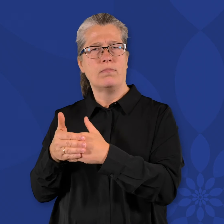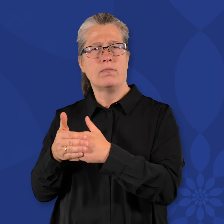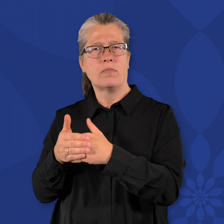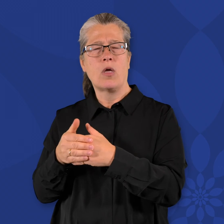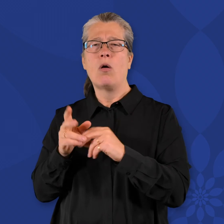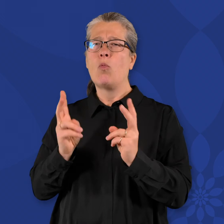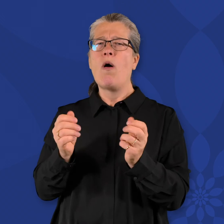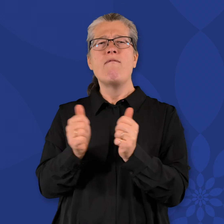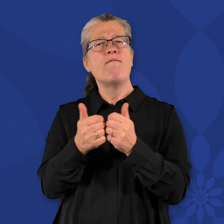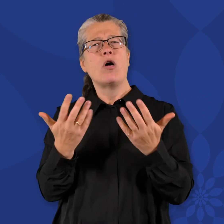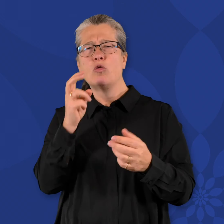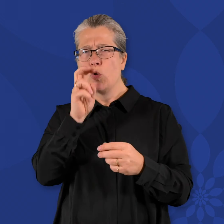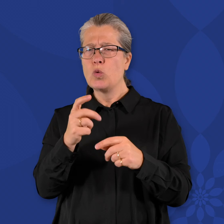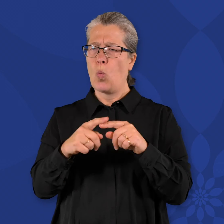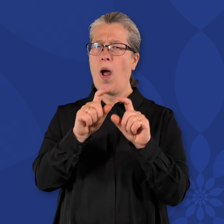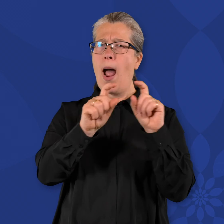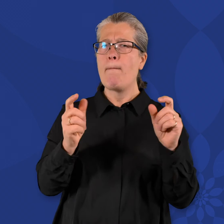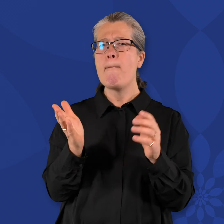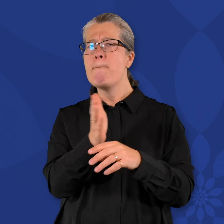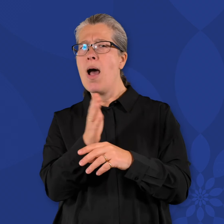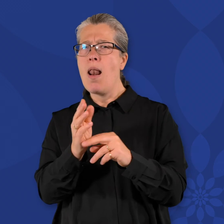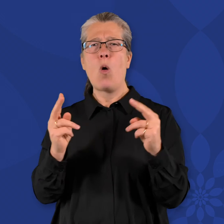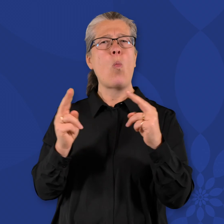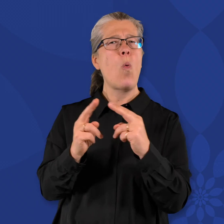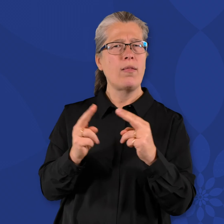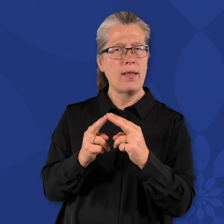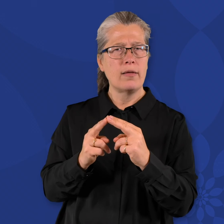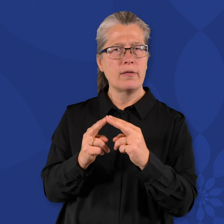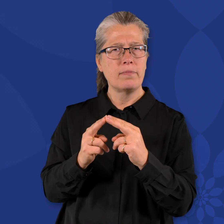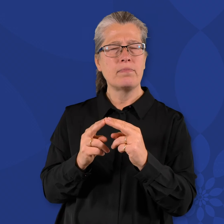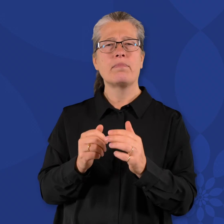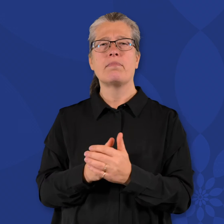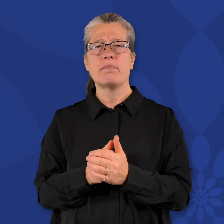förekommer mest i materialet och visar sambandet mellan de ämnen som upprepas.